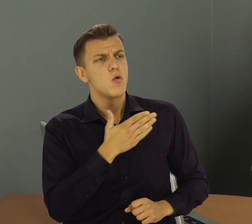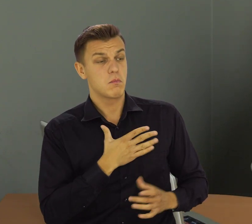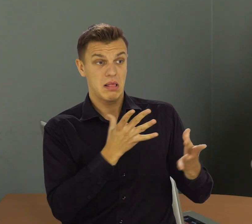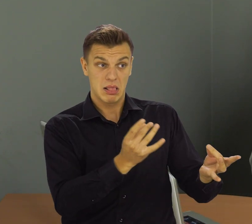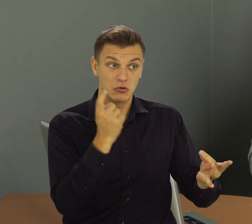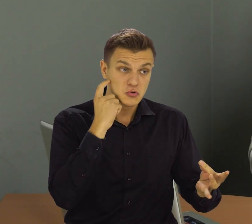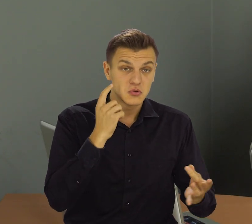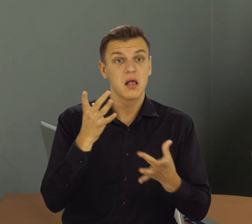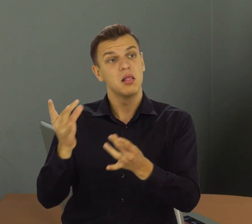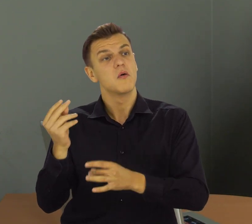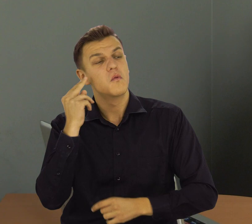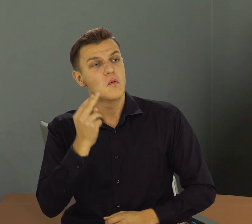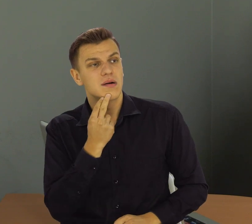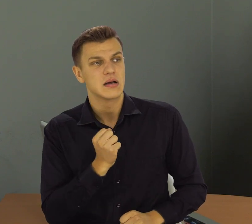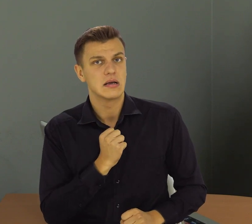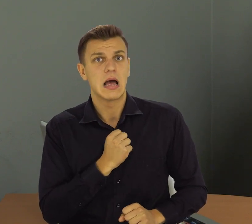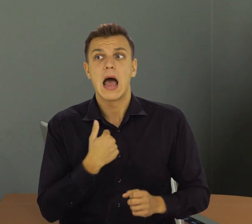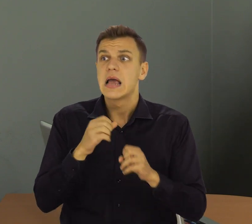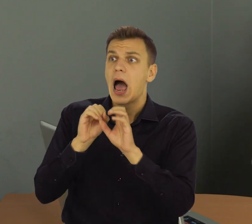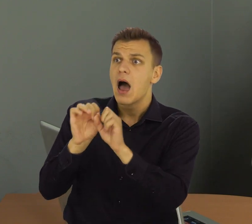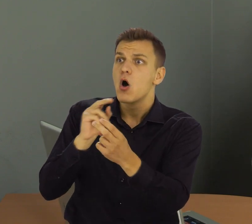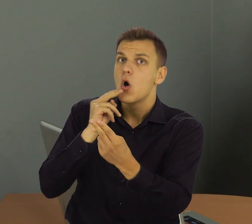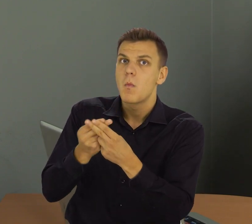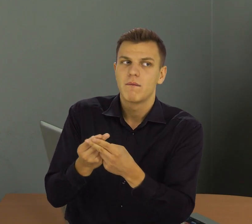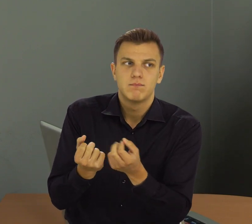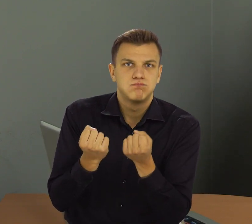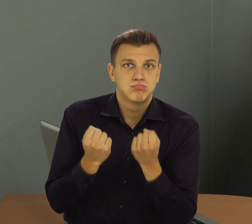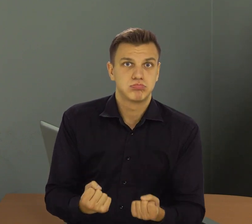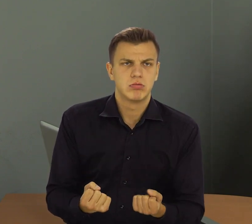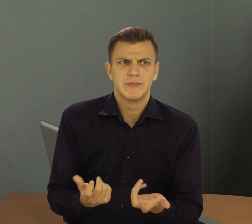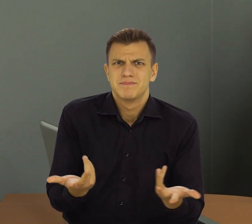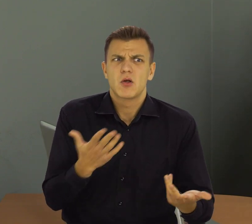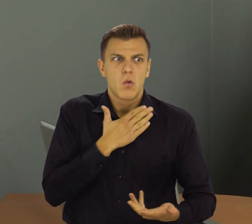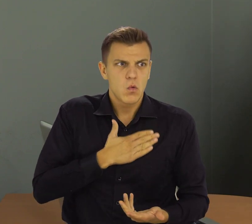odpowiedź jest dla nas ciężka, po prostu w obu tych grupach czujemy się dobrze,